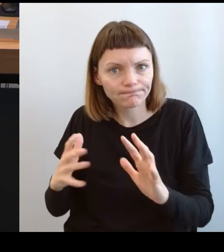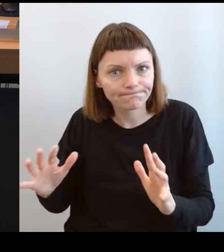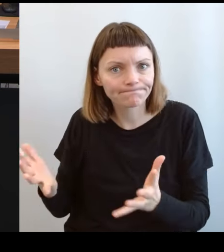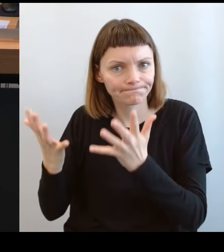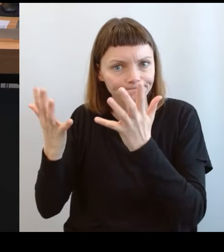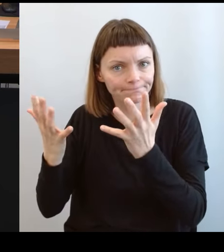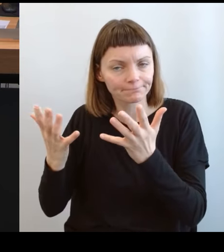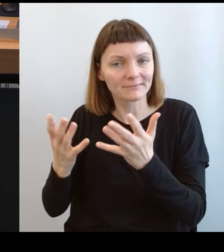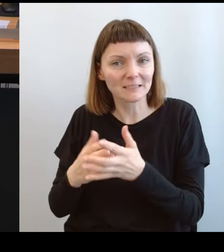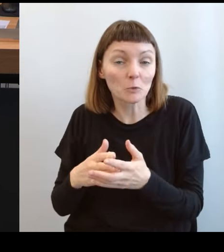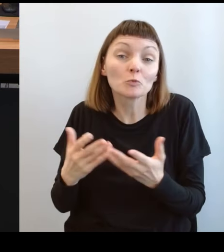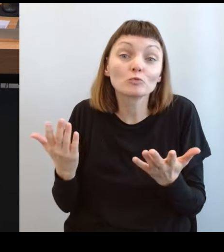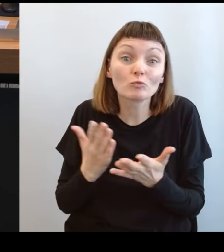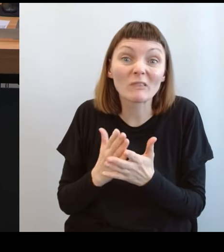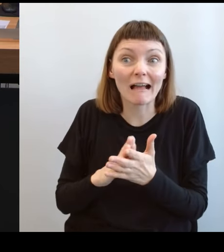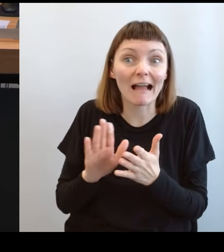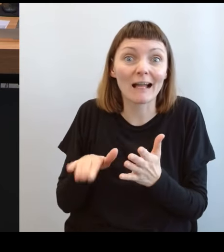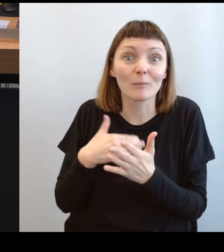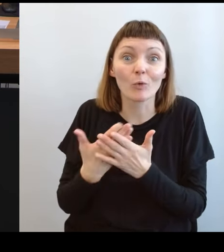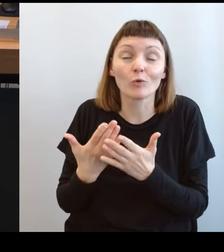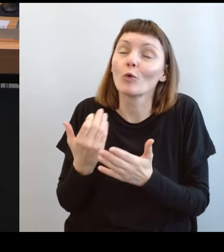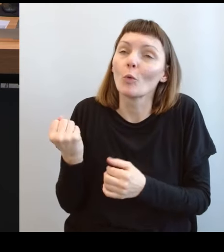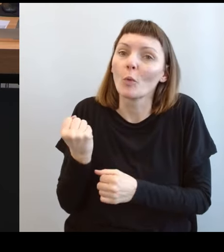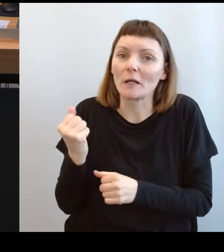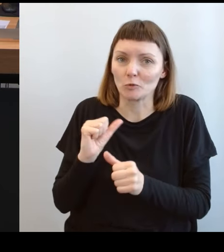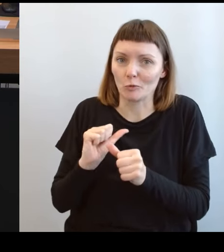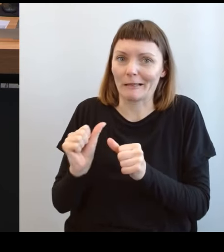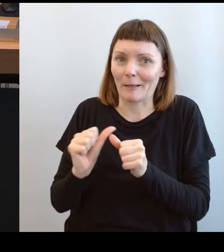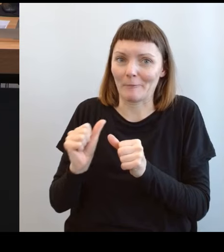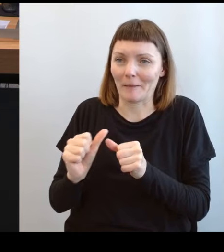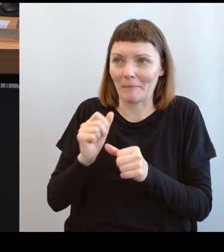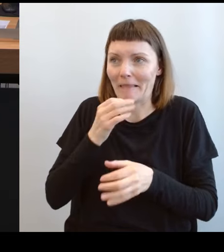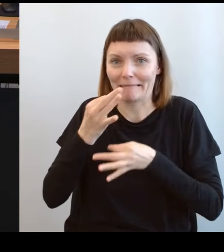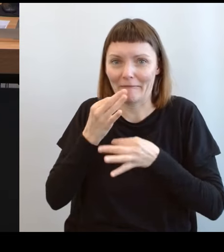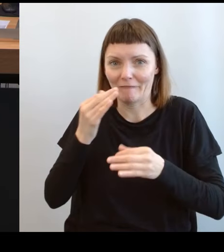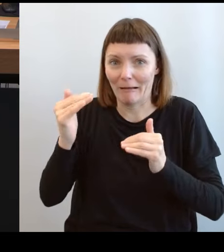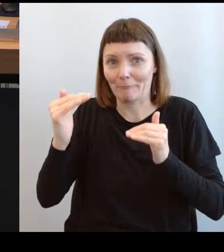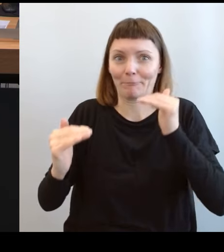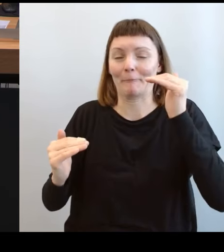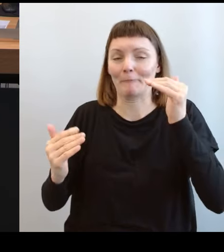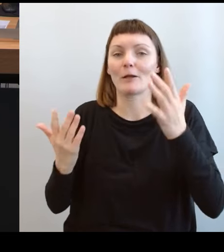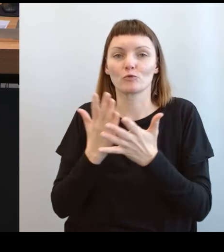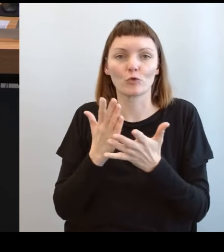die Nachfrage zu bedienen. So kann natürlich ein Azubi Werk und die Schaffung von Wohnraum gezielt auch für